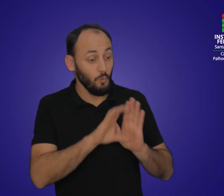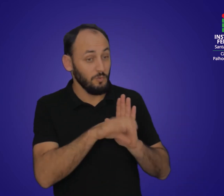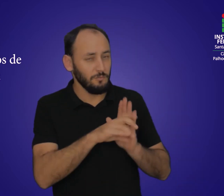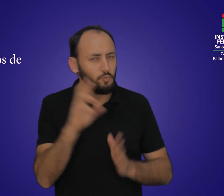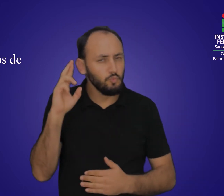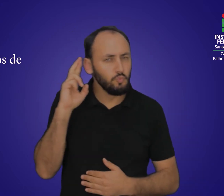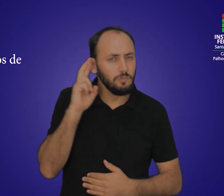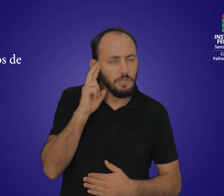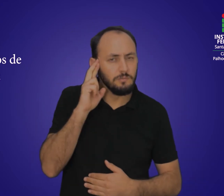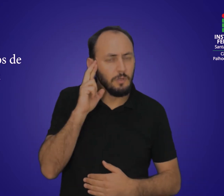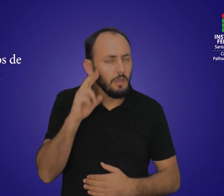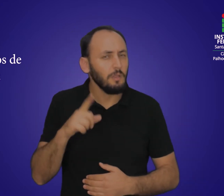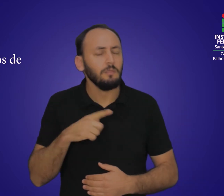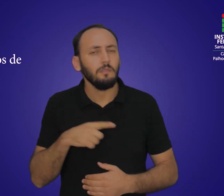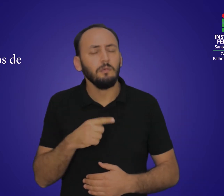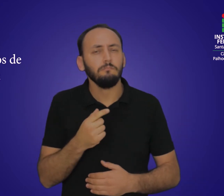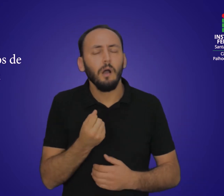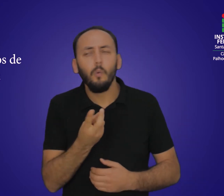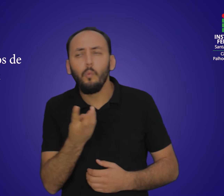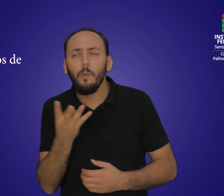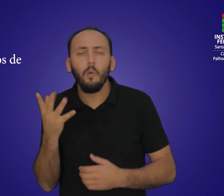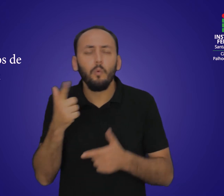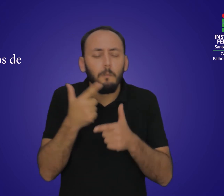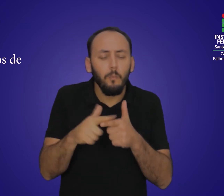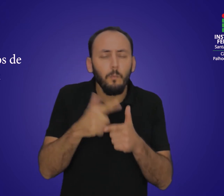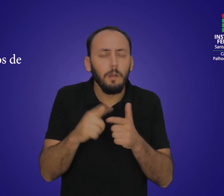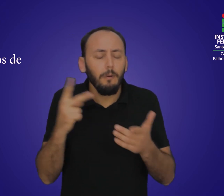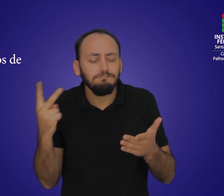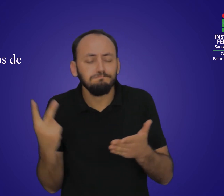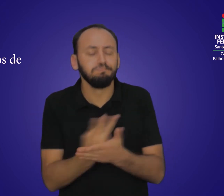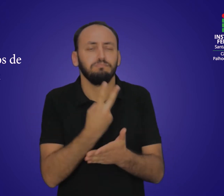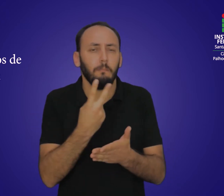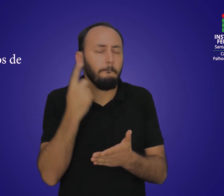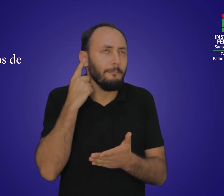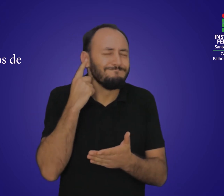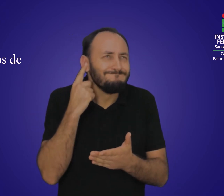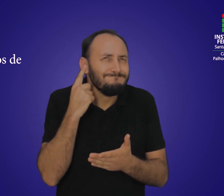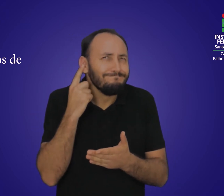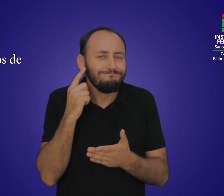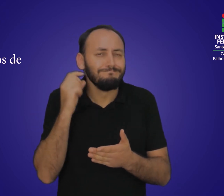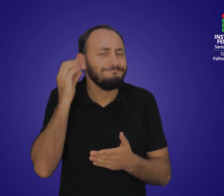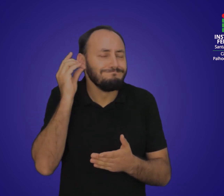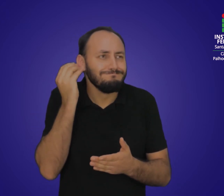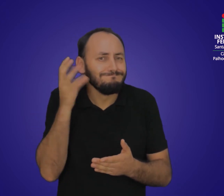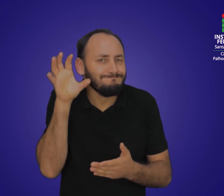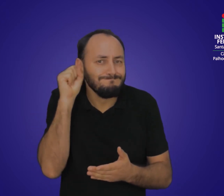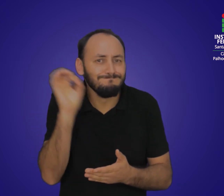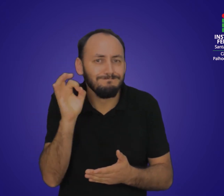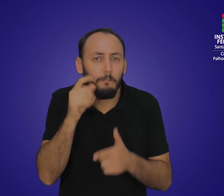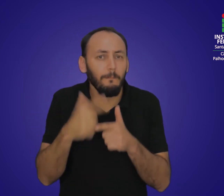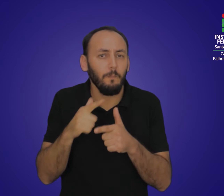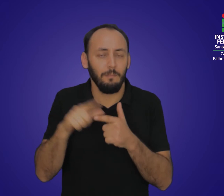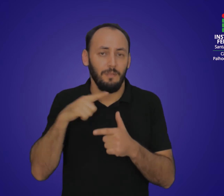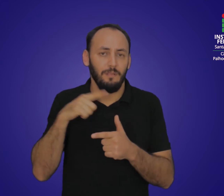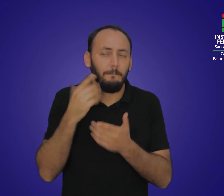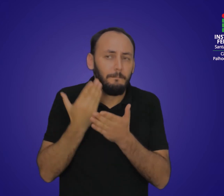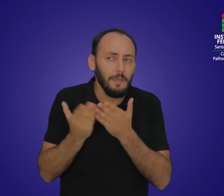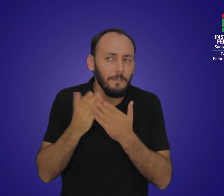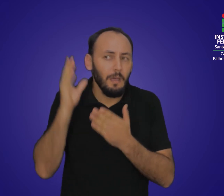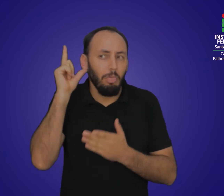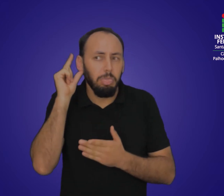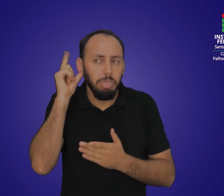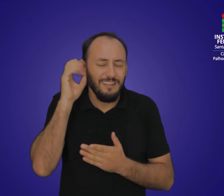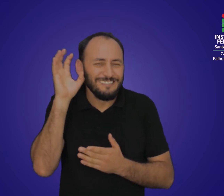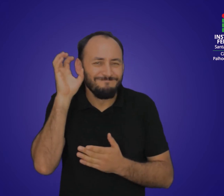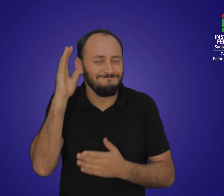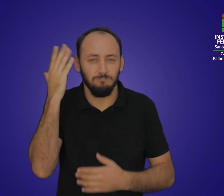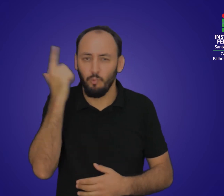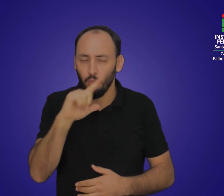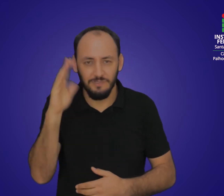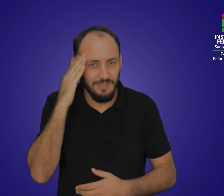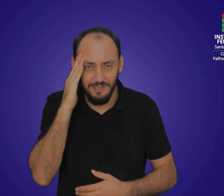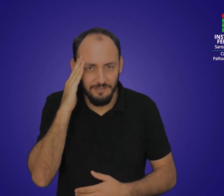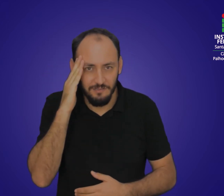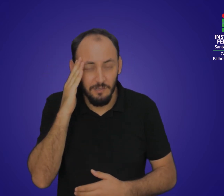O conceito de surdez: existem alguns fatores responsáveis por levar a pessoa a não ouvir ou ouvir com alguma dificuldade.